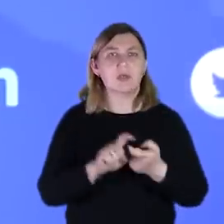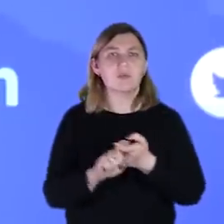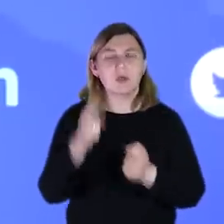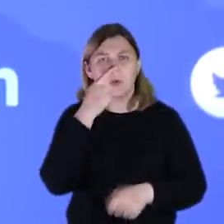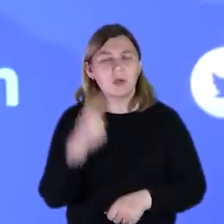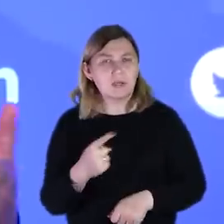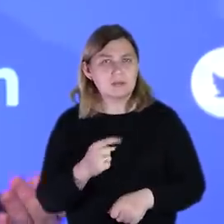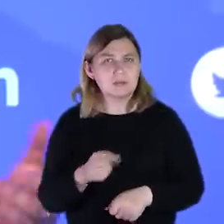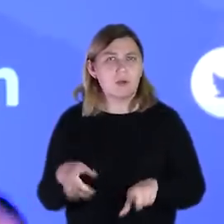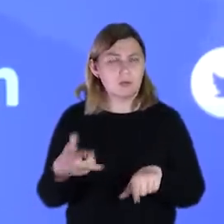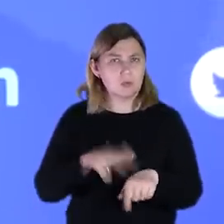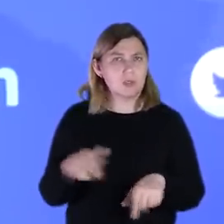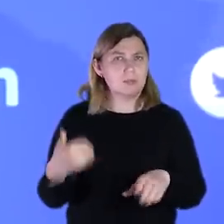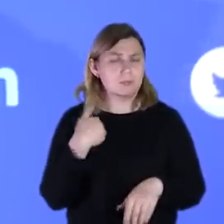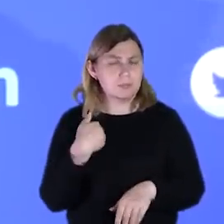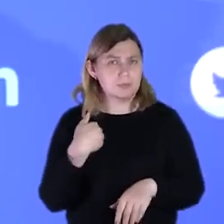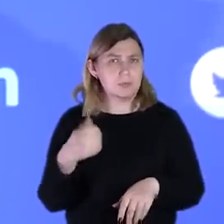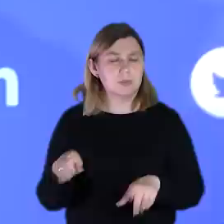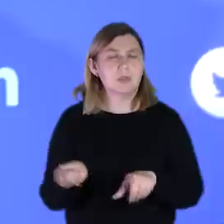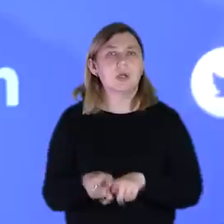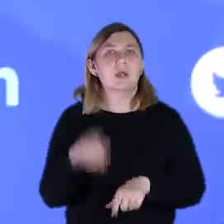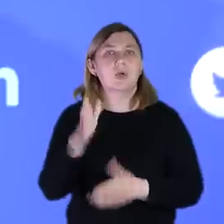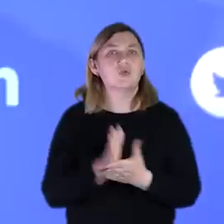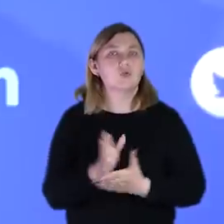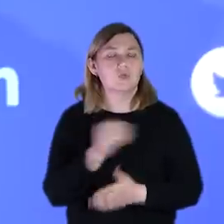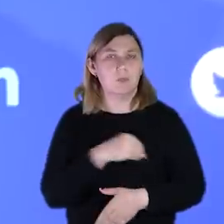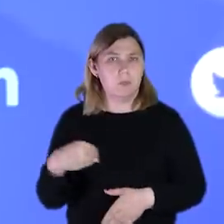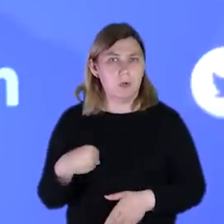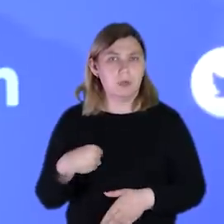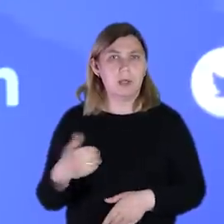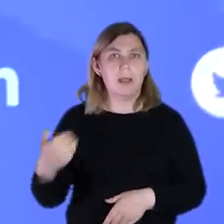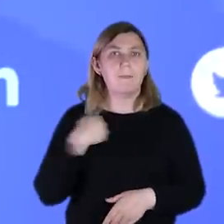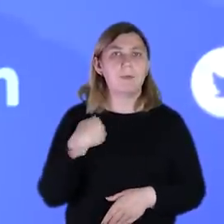Sowieckiego, który był również stosowany wobec służb polskich, była moja konkluzja,